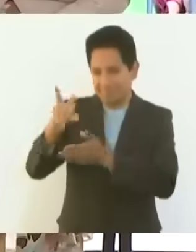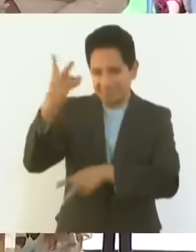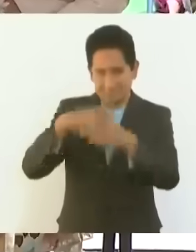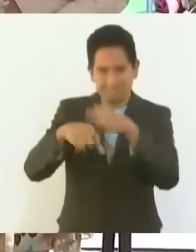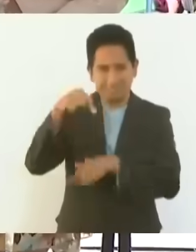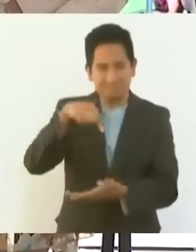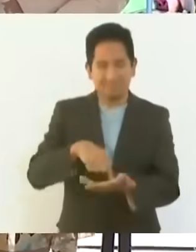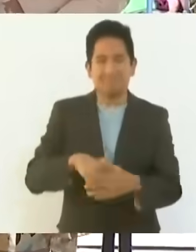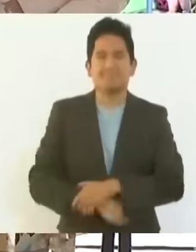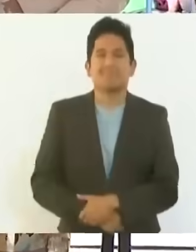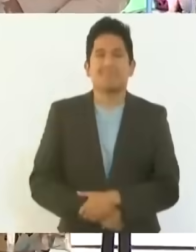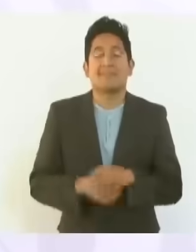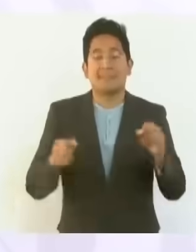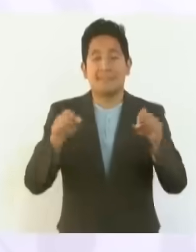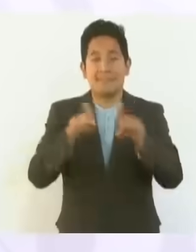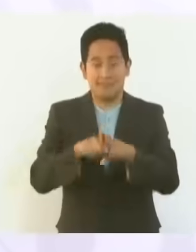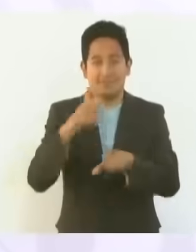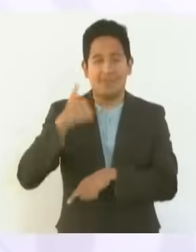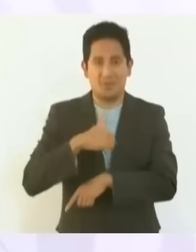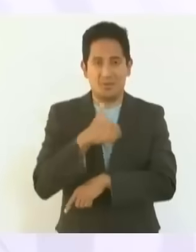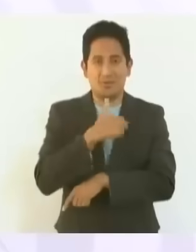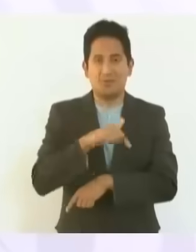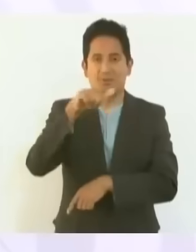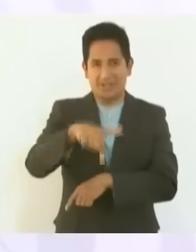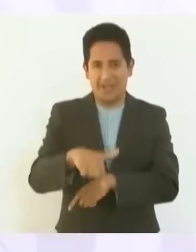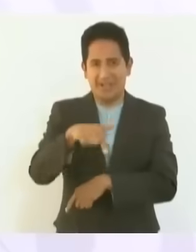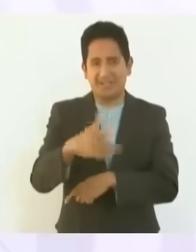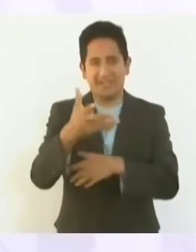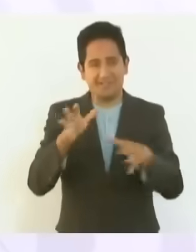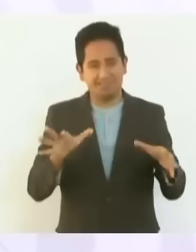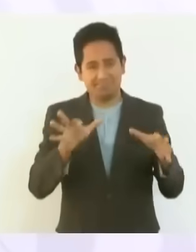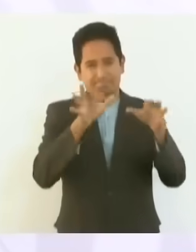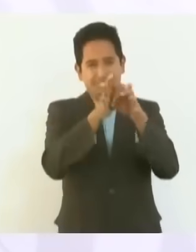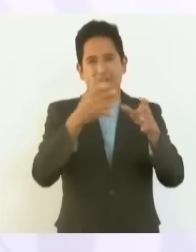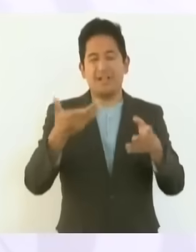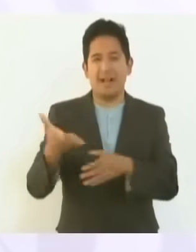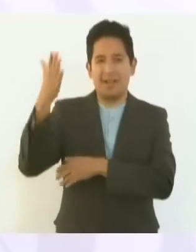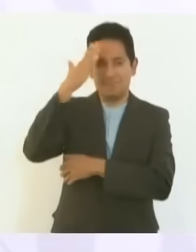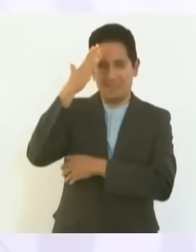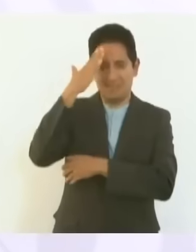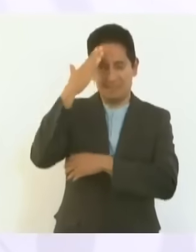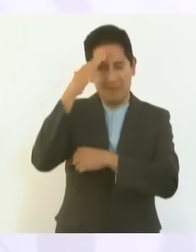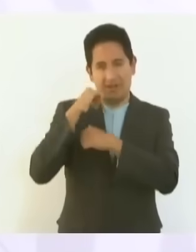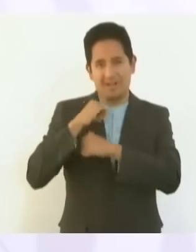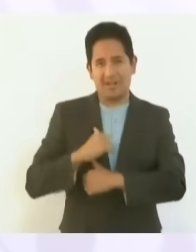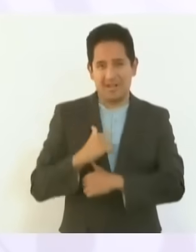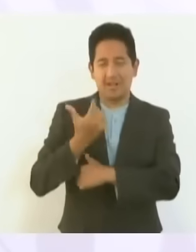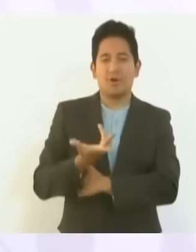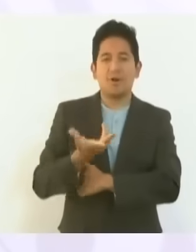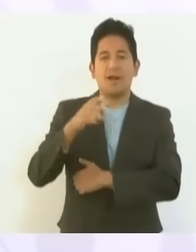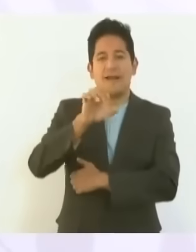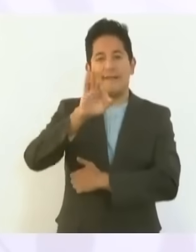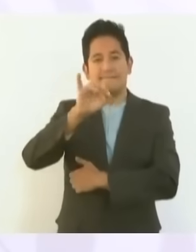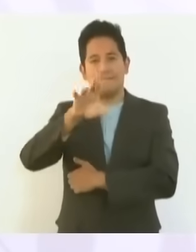por supuesto que aquí en la basílica el rector de la basílica, monseñor Efraín Hernández, muchísimas